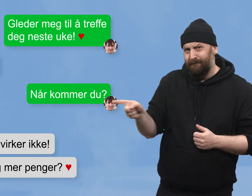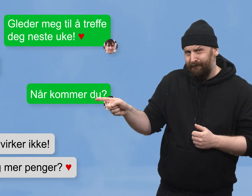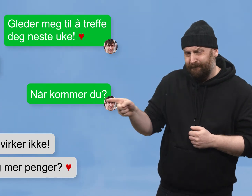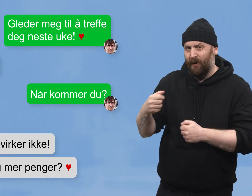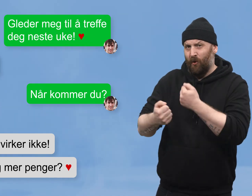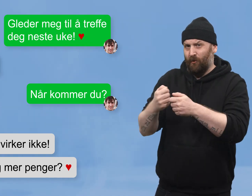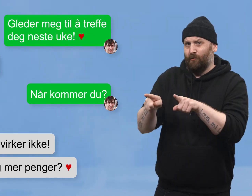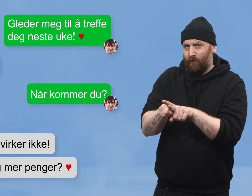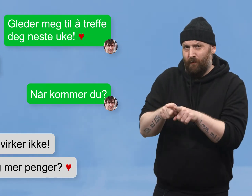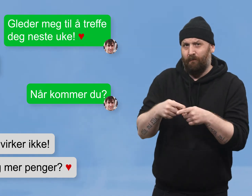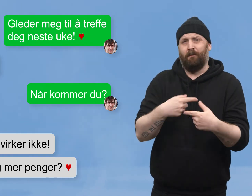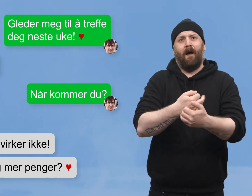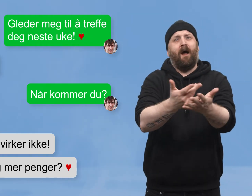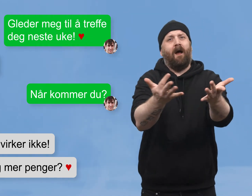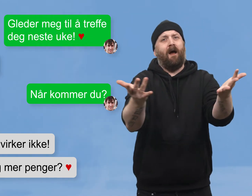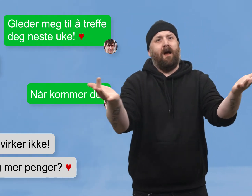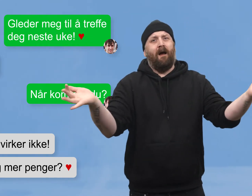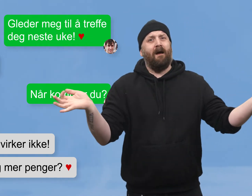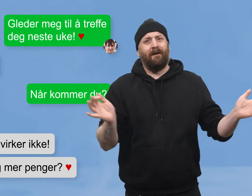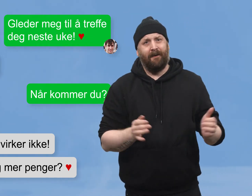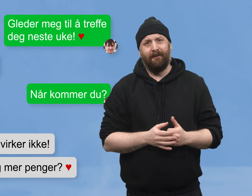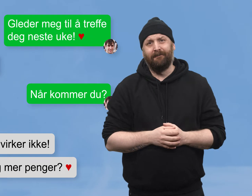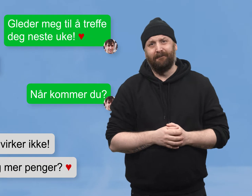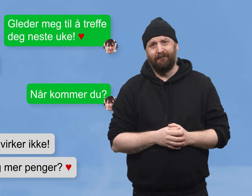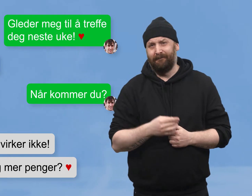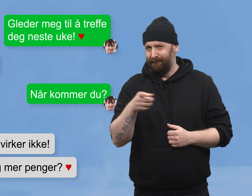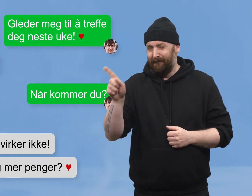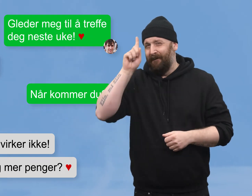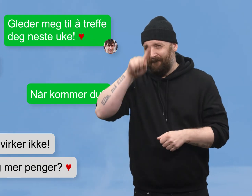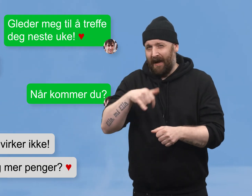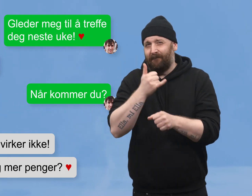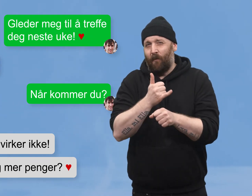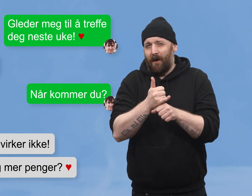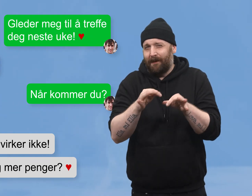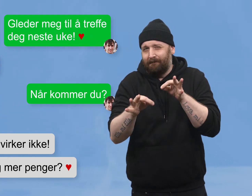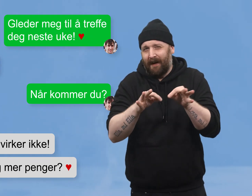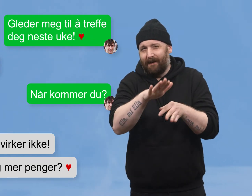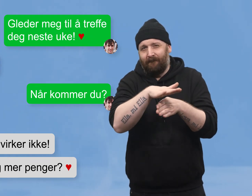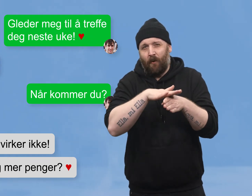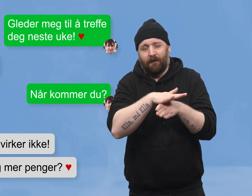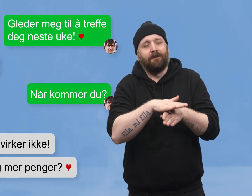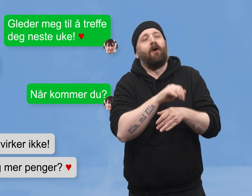Personen gjør dette mot flere mennesker, - og vet hvordan man skal spille på menneskers følelser.